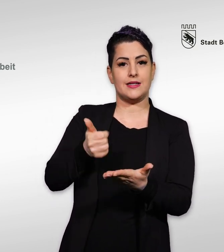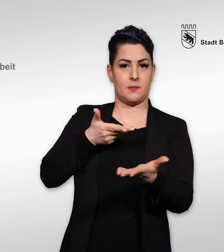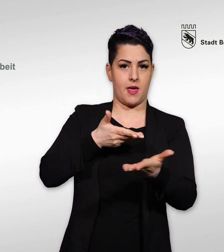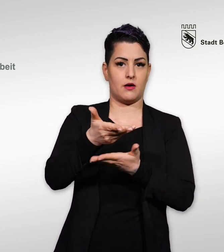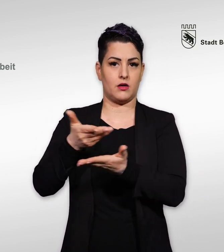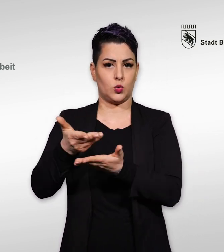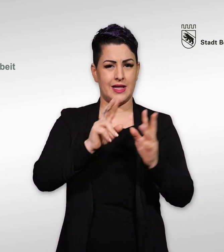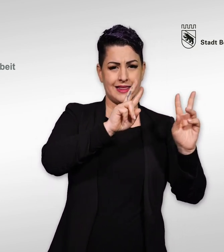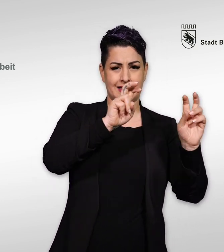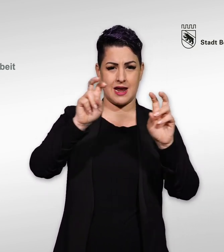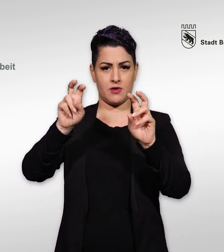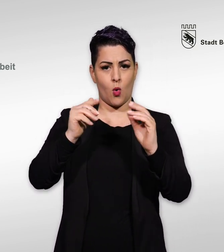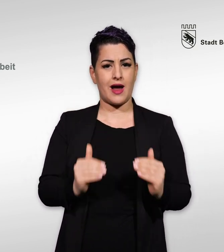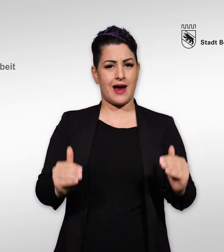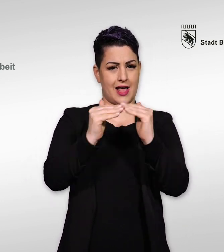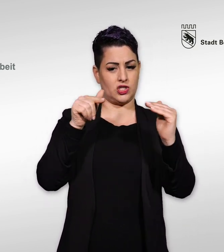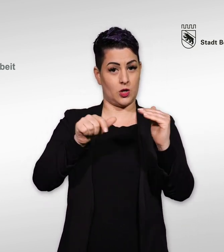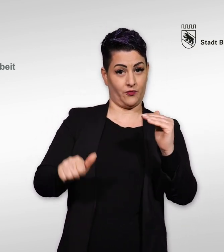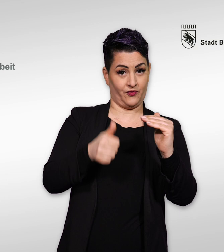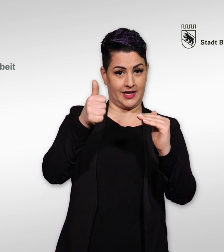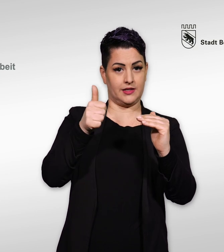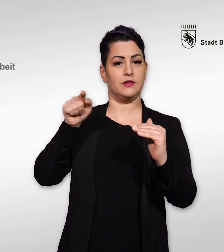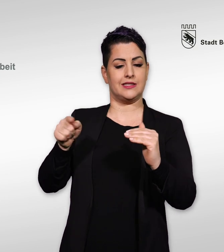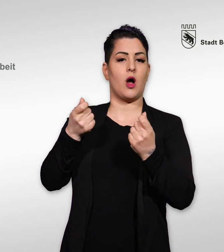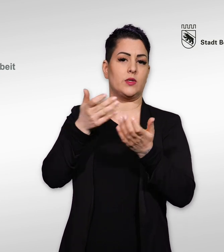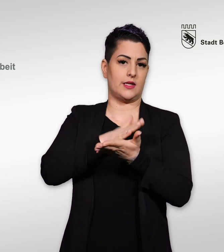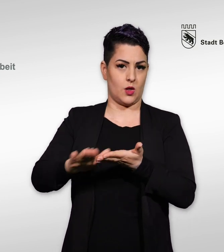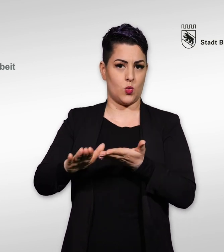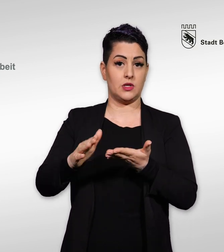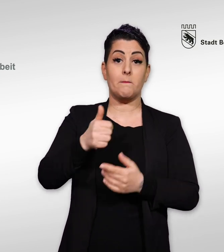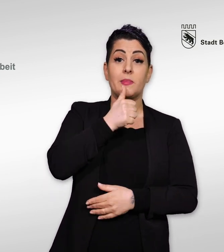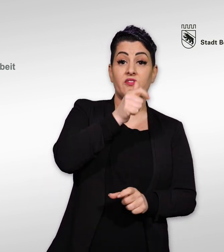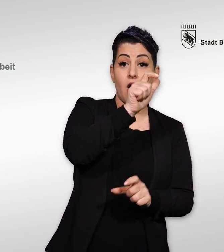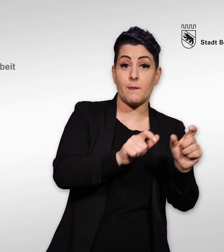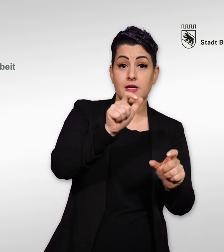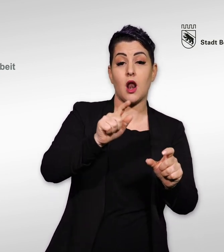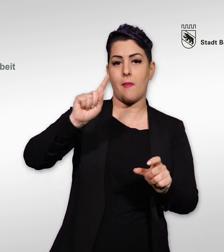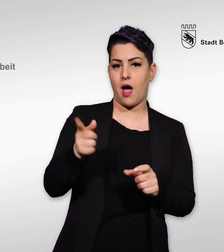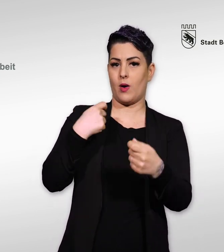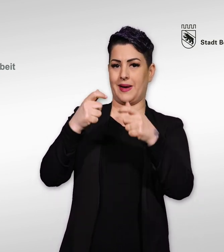für Privatpersonen und Betriebe zu gleichstellungsrelevanten Themen an und wird Sie,